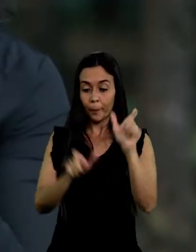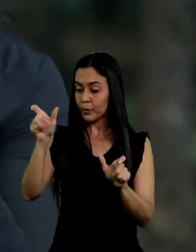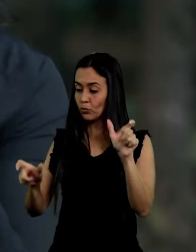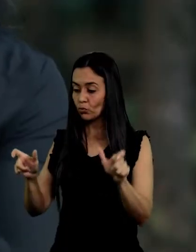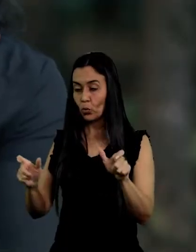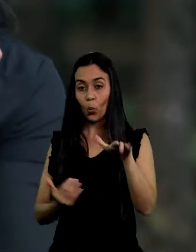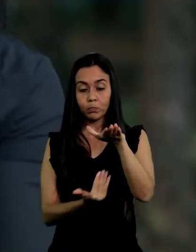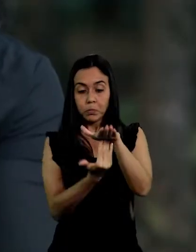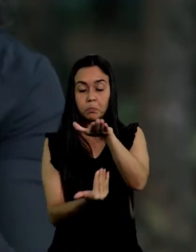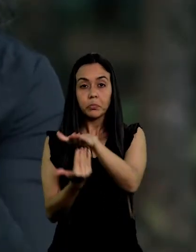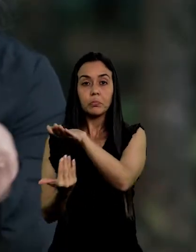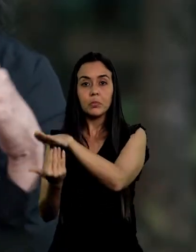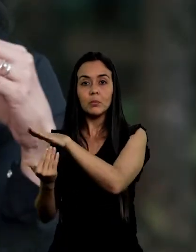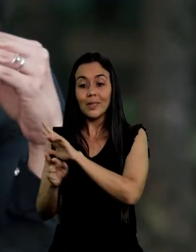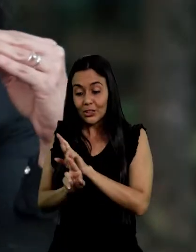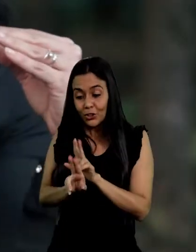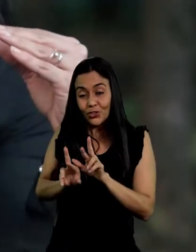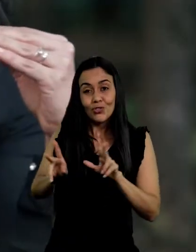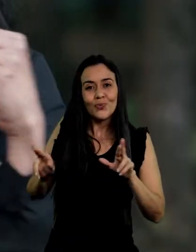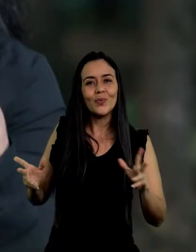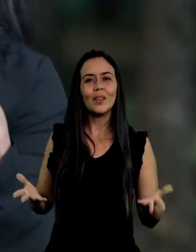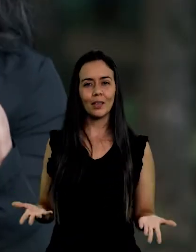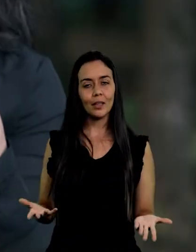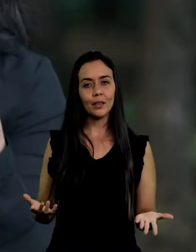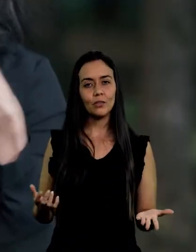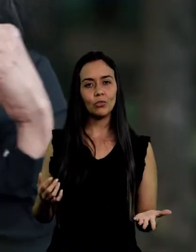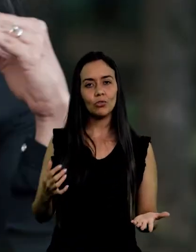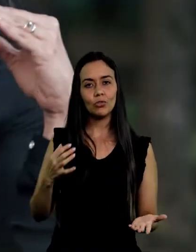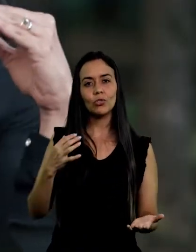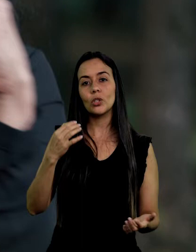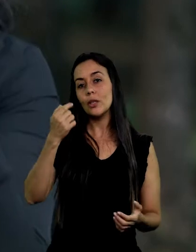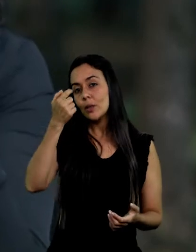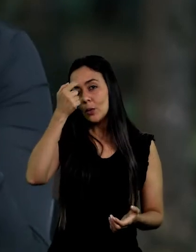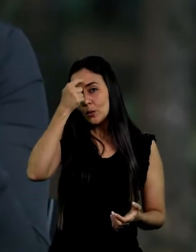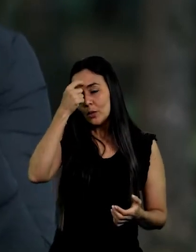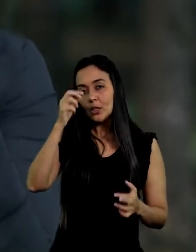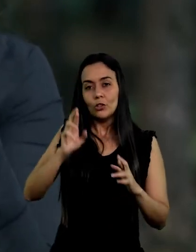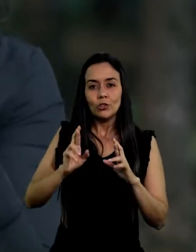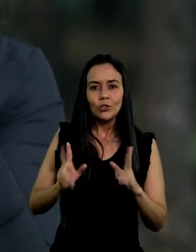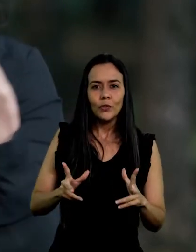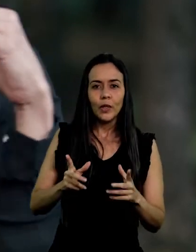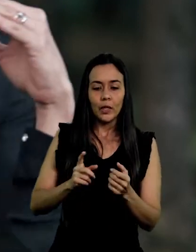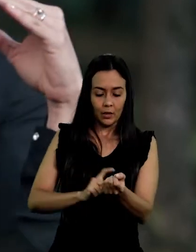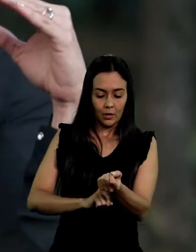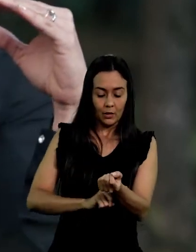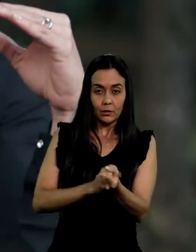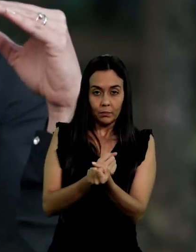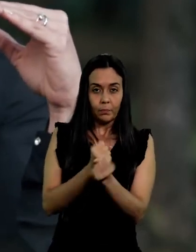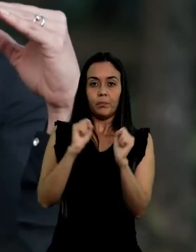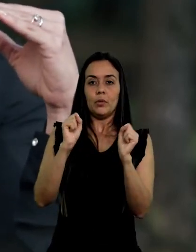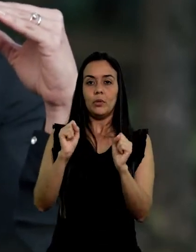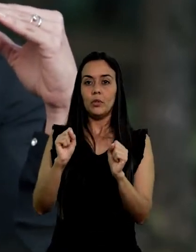A gente não é uniforme na quantidade de estresse que a gente consegue aguentar,